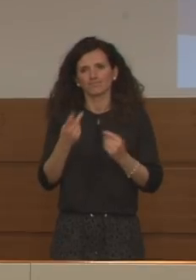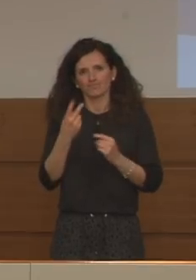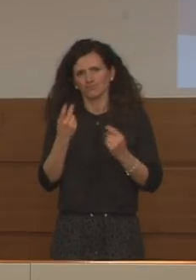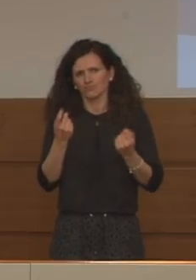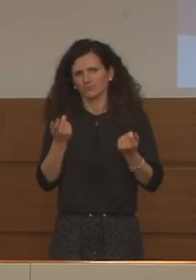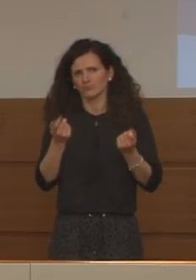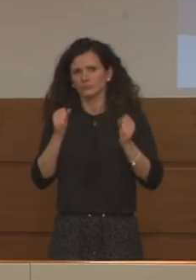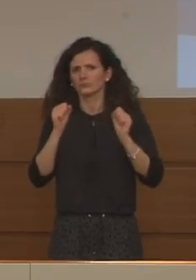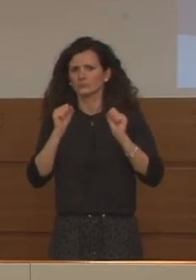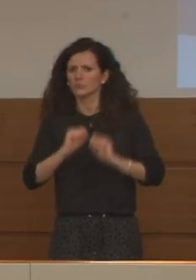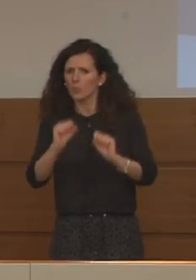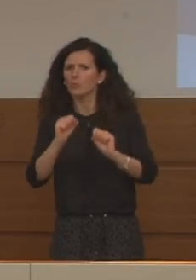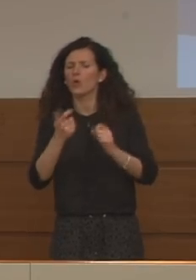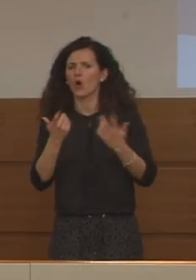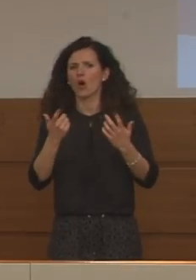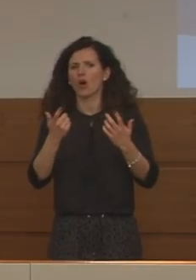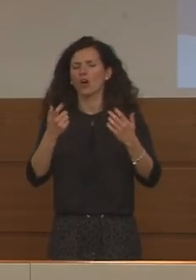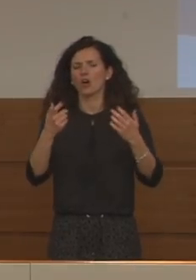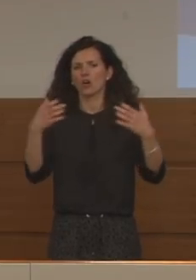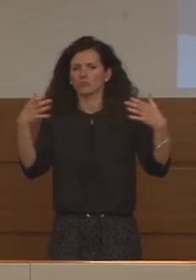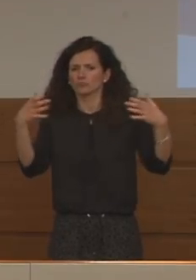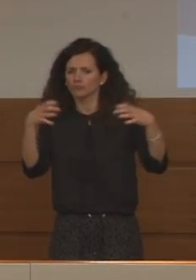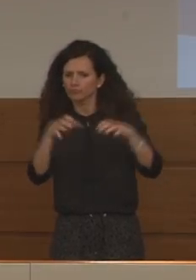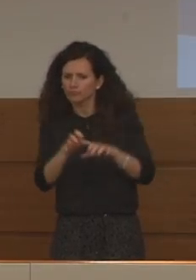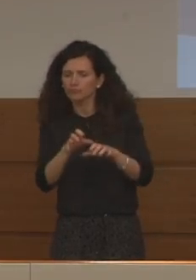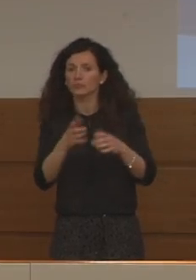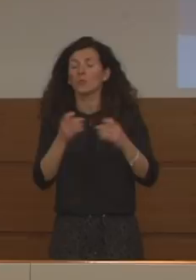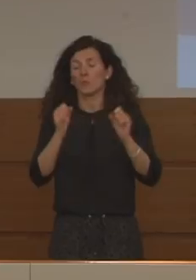restringimento, insomma in qualche modo, o comunque di potenziamento delle misure